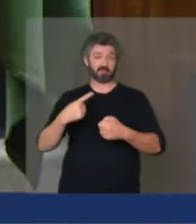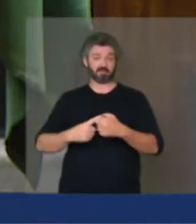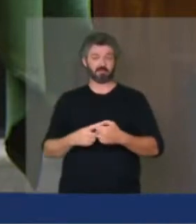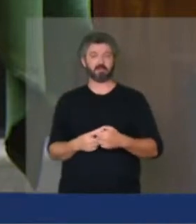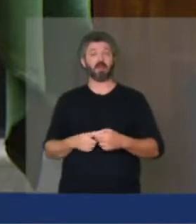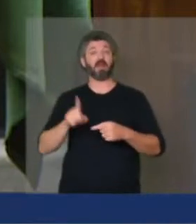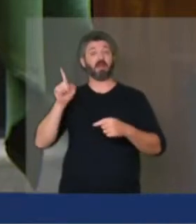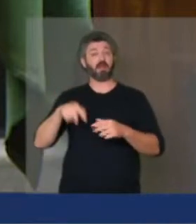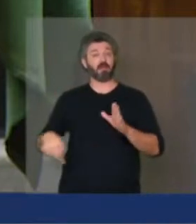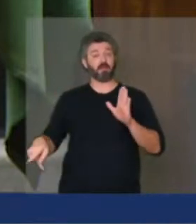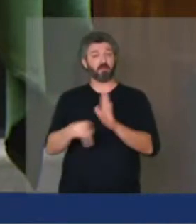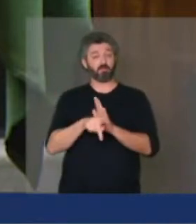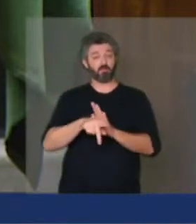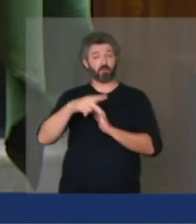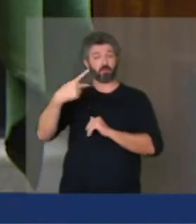PIO. ESSA PROPOSIÇÃO ELA PORTANTO REPRESENTA UMA